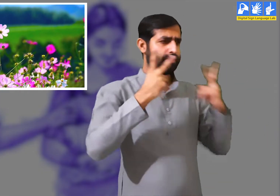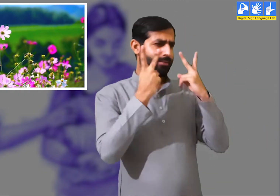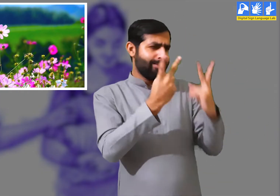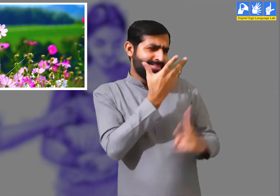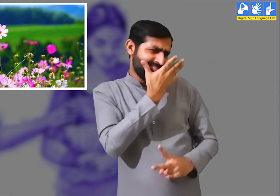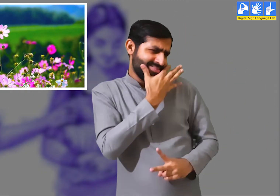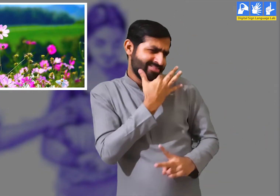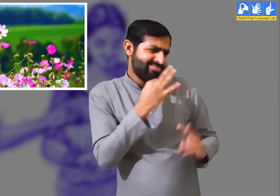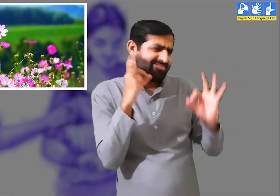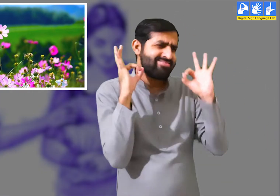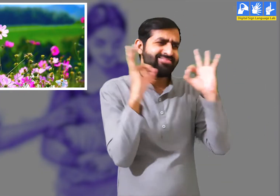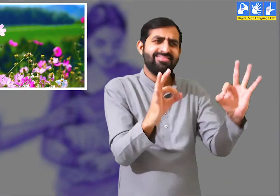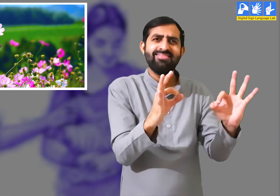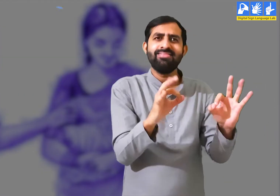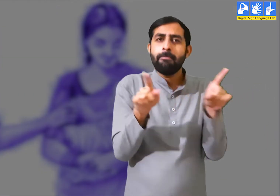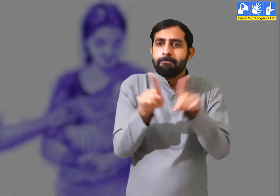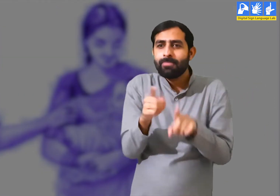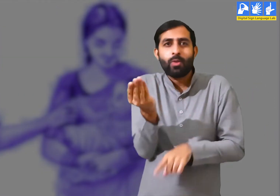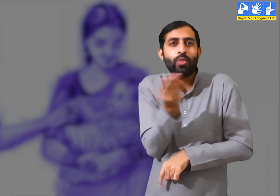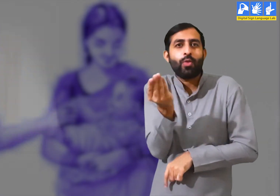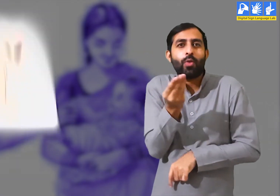जैसे अनेक रंगो के फूल बहुत ही खूबसूरत लगते हैं।